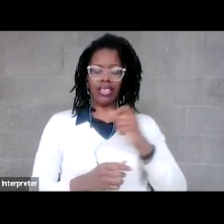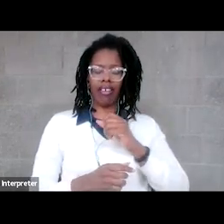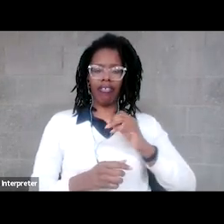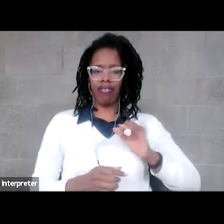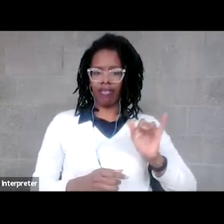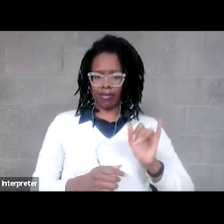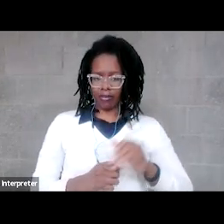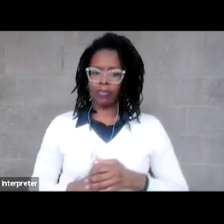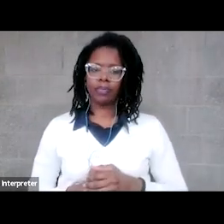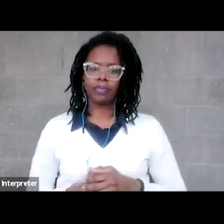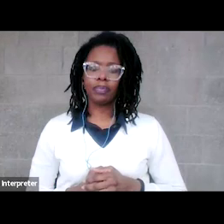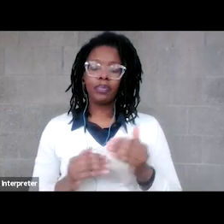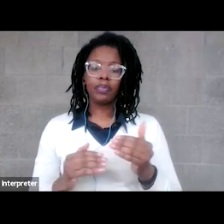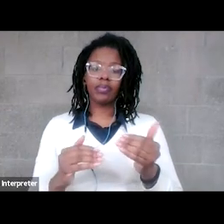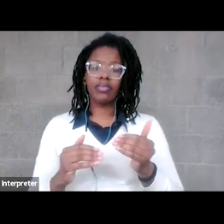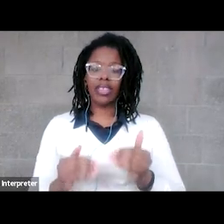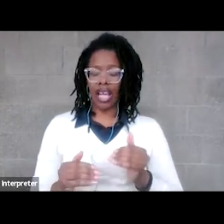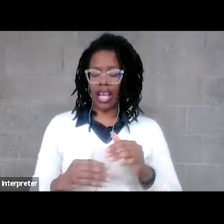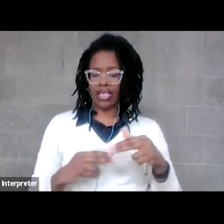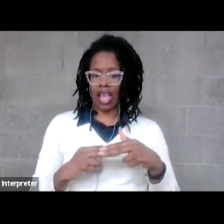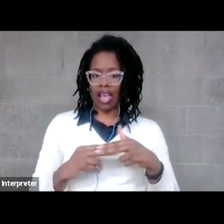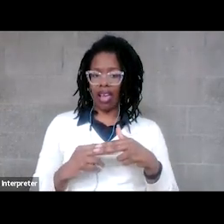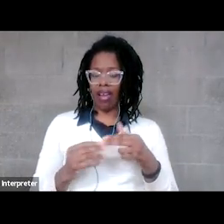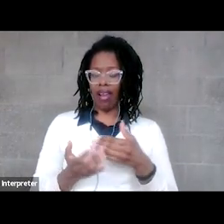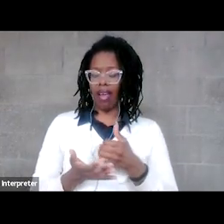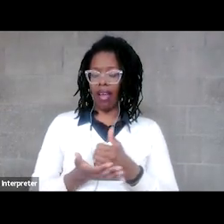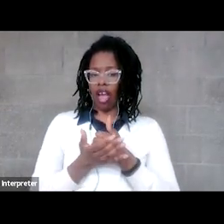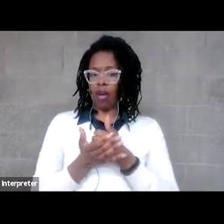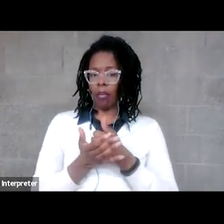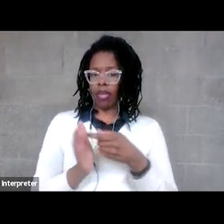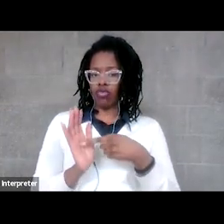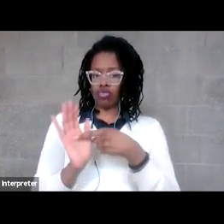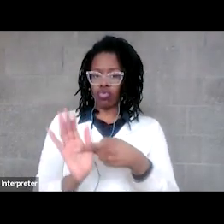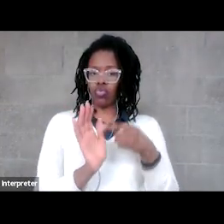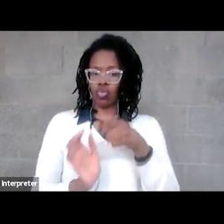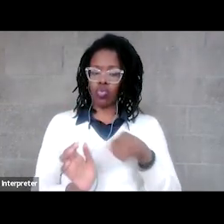Esta próxima diapositiva es para ayudar a presentarles a algunos de ustedes la estructura de la SSA.